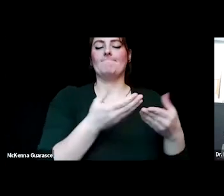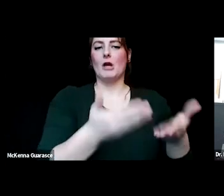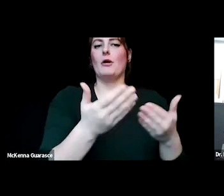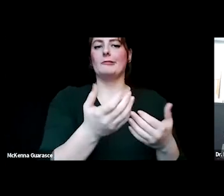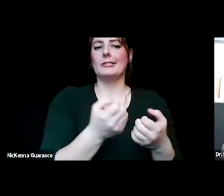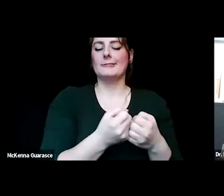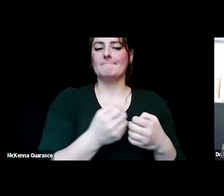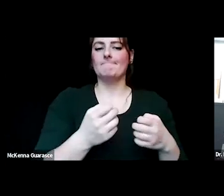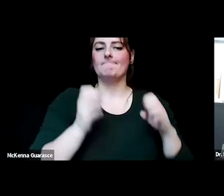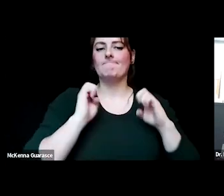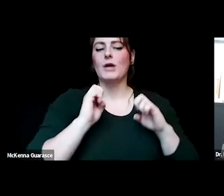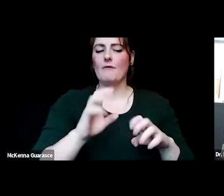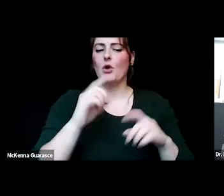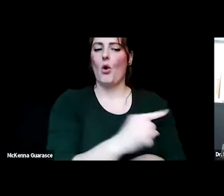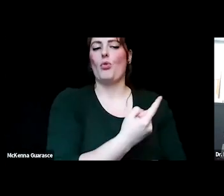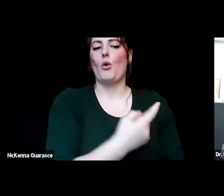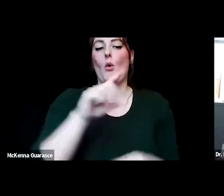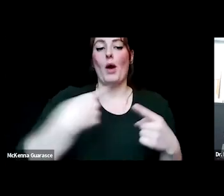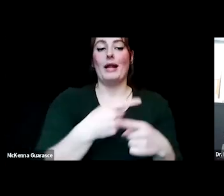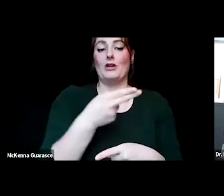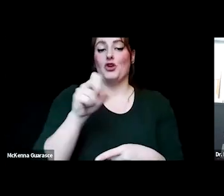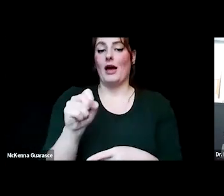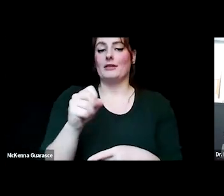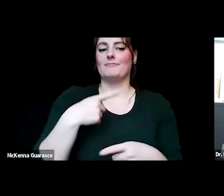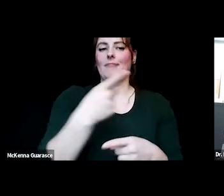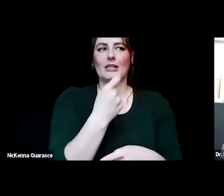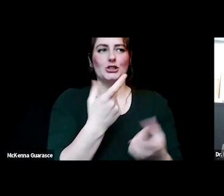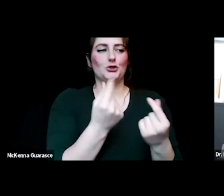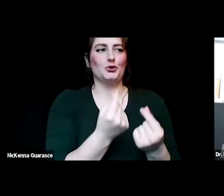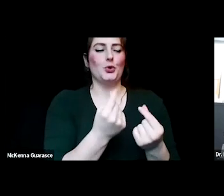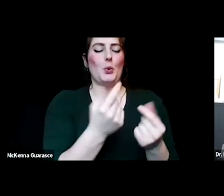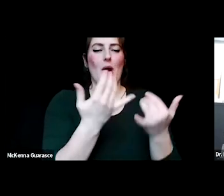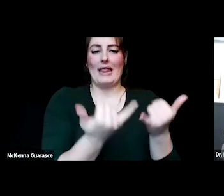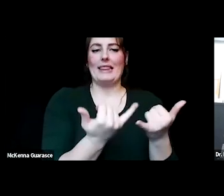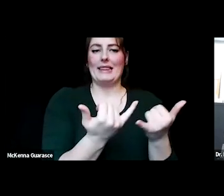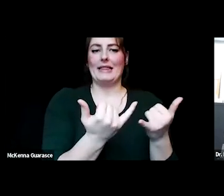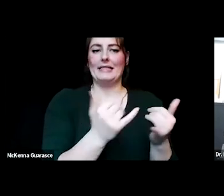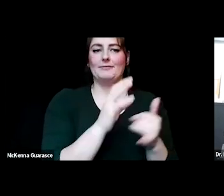Cuando el HHS nos pidió hacer este seminario web, porque quieren implementar este tipo